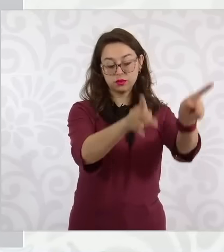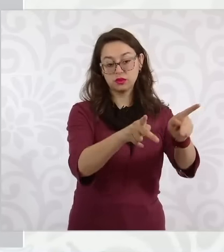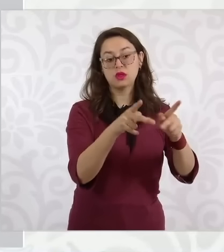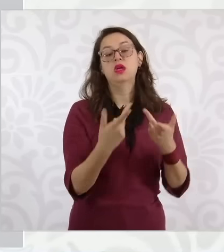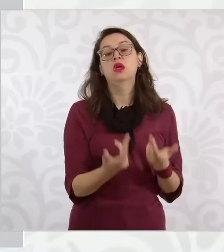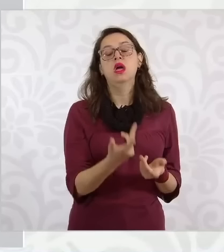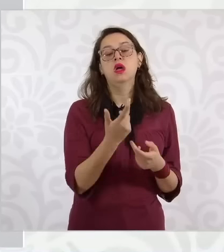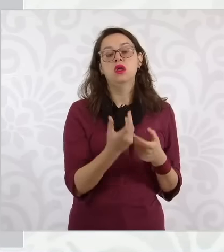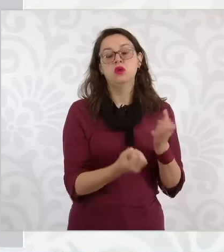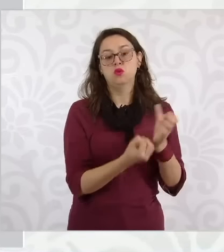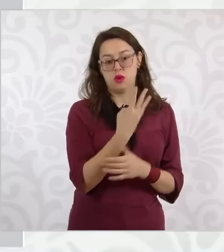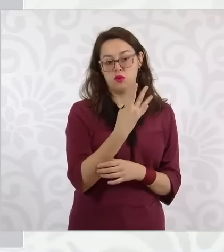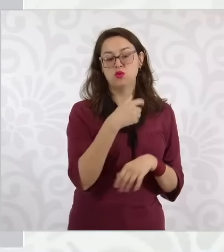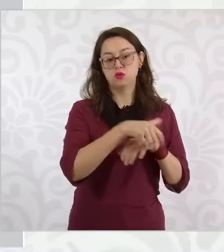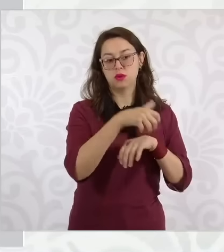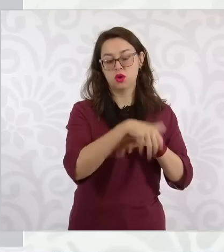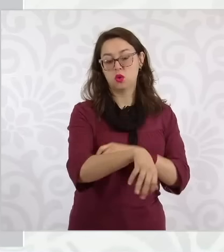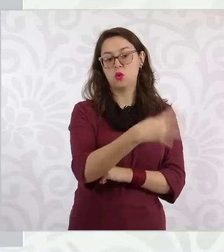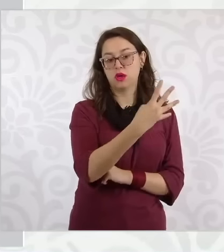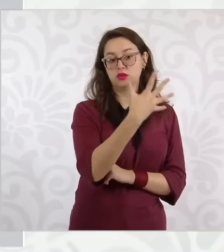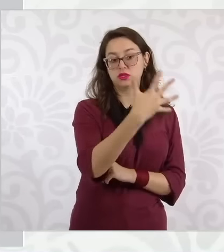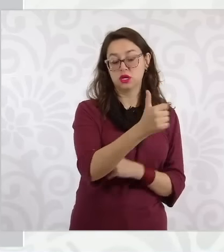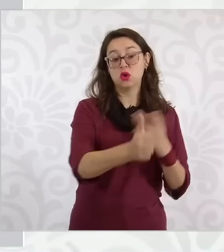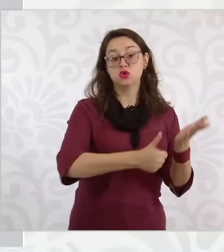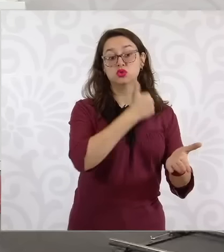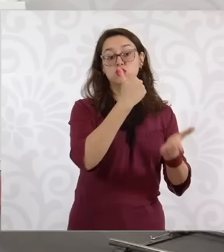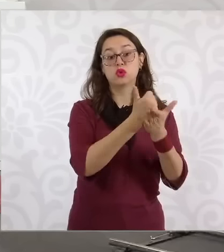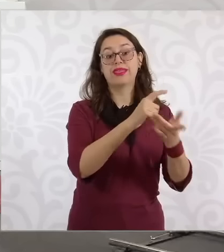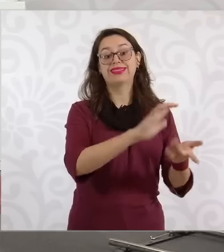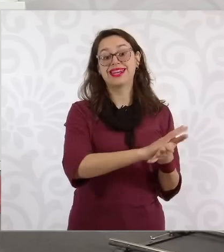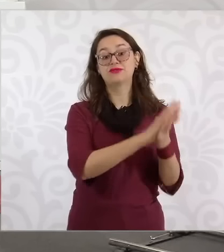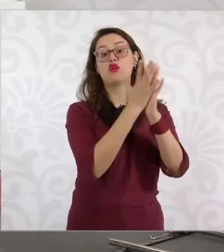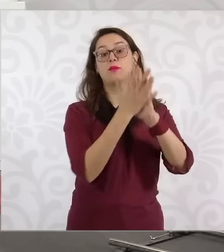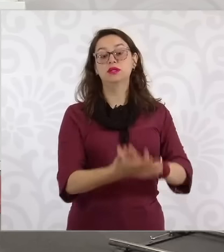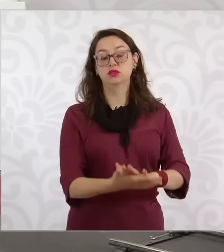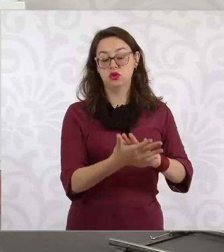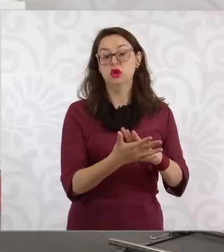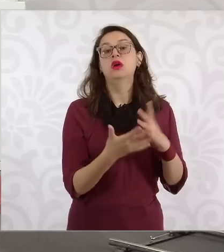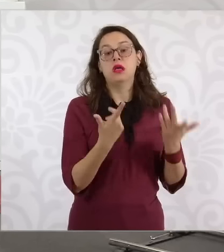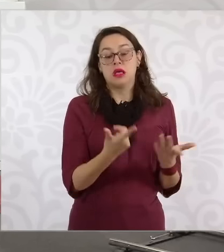5. es una ciudad de transformación donde creemos que hay un espacio muy importante para seguir